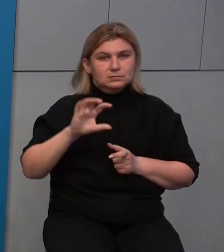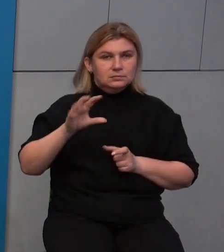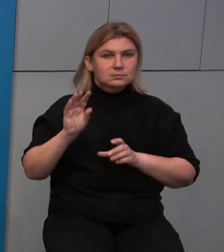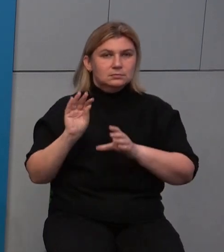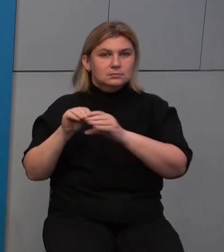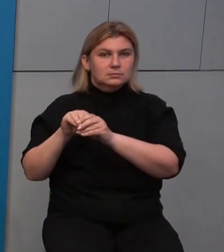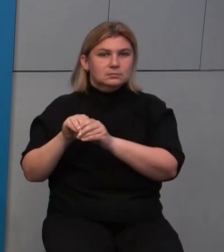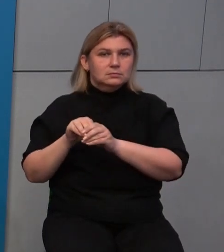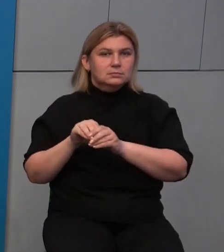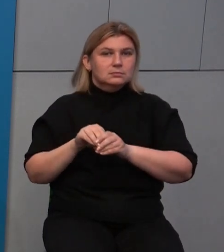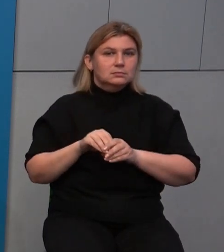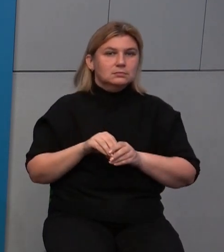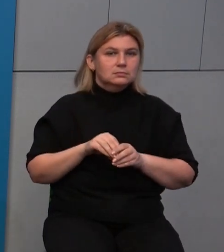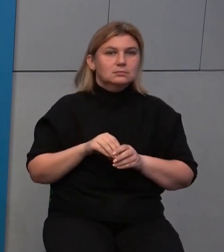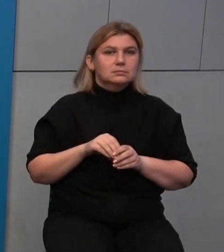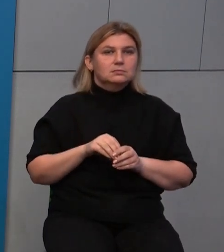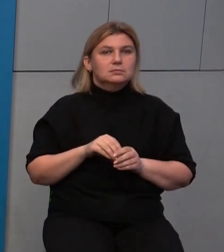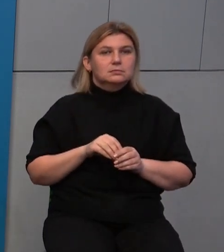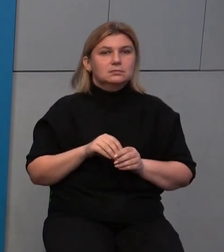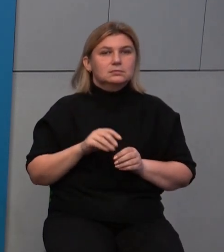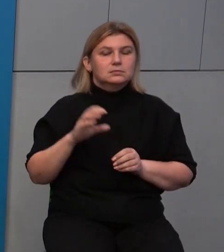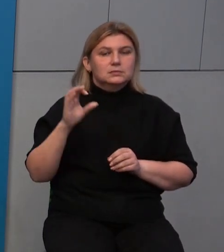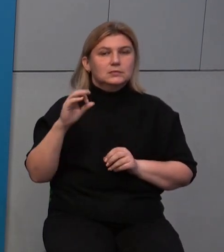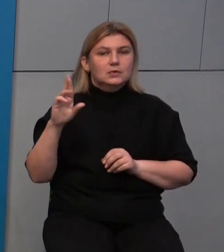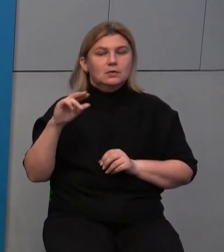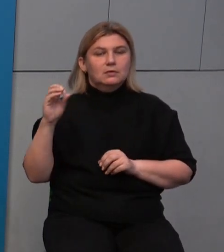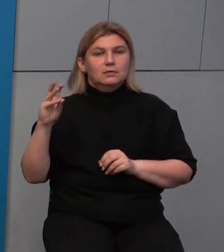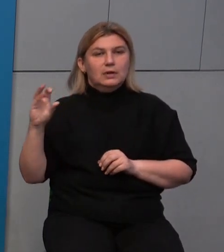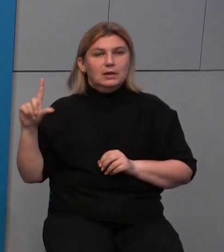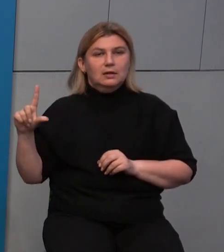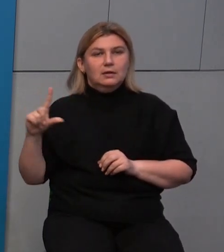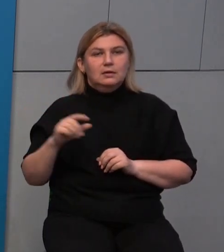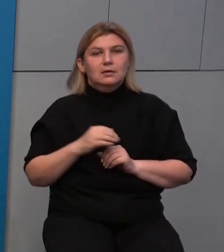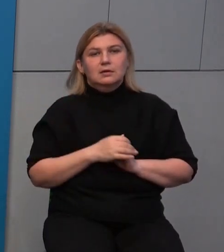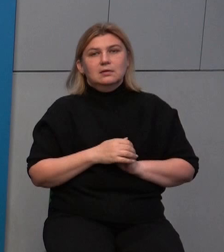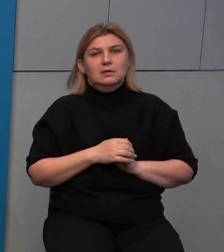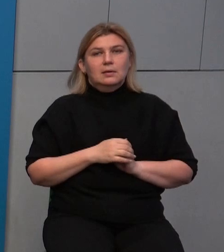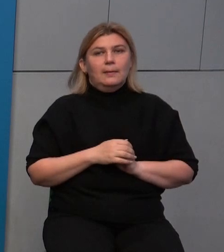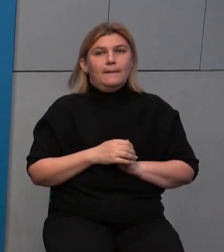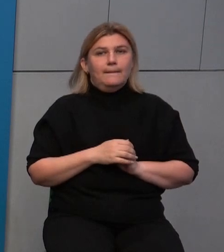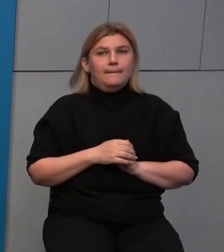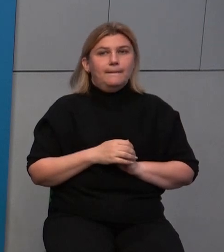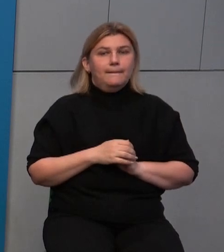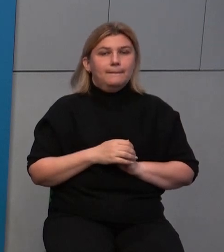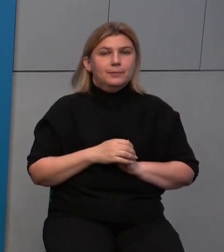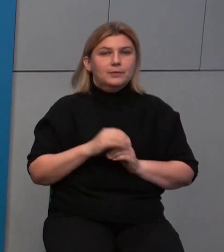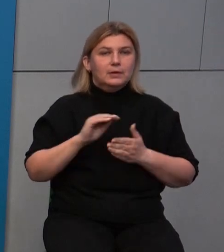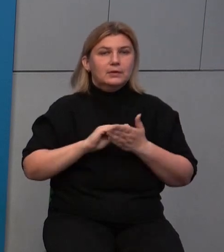że no, nie mówimy o Orwellu czy o innych, że napisali science fiction,